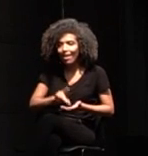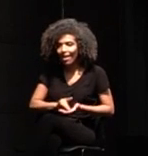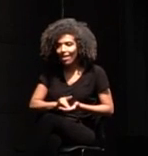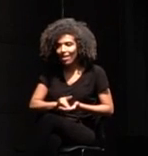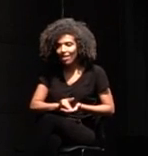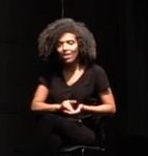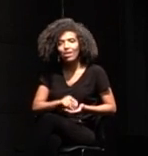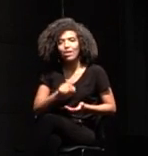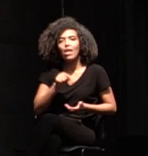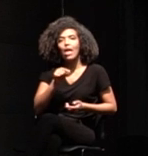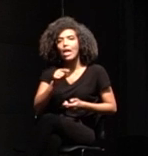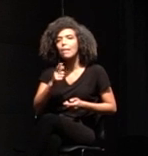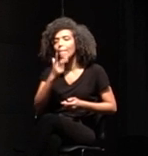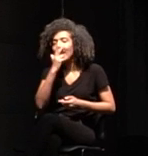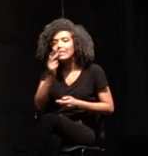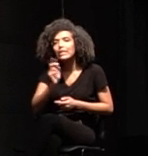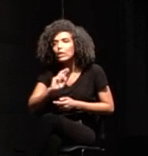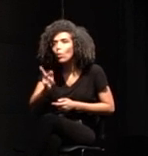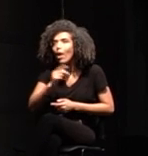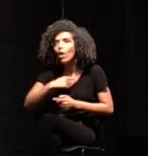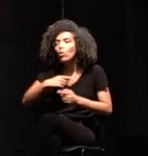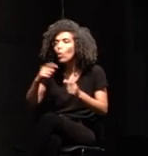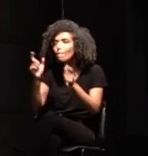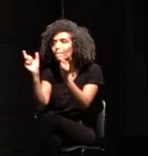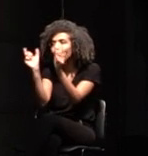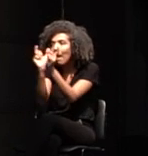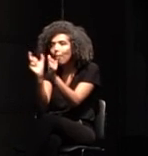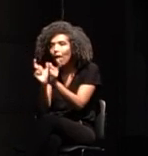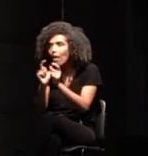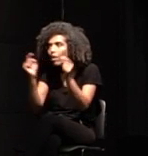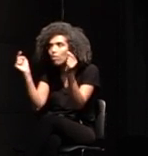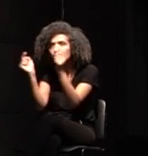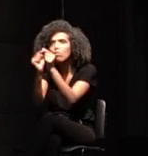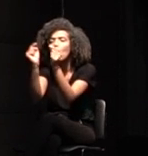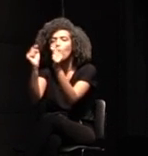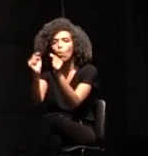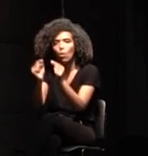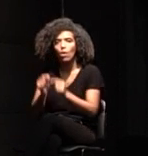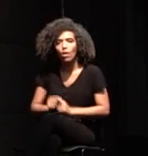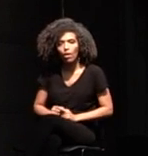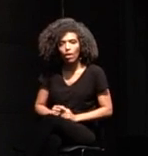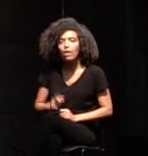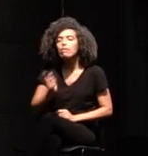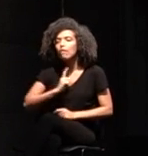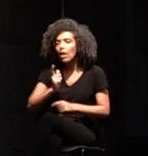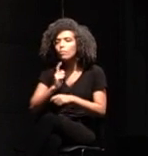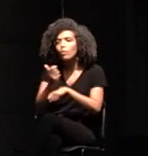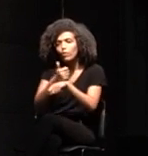no sentido literal da palavra, temos cineastas experimentais